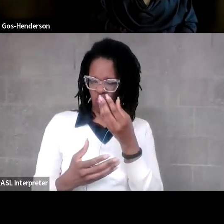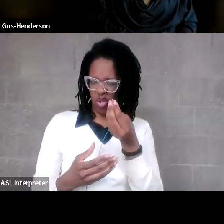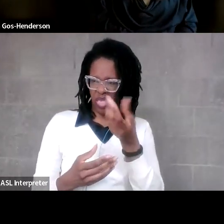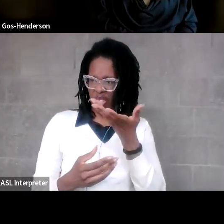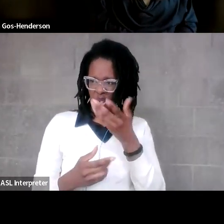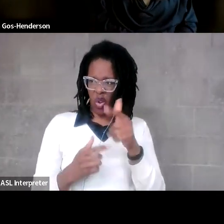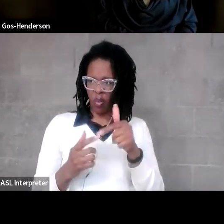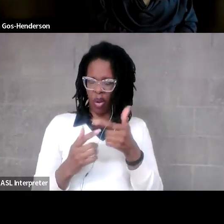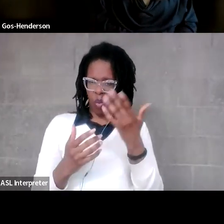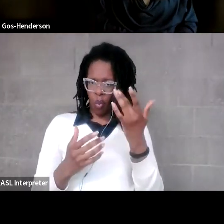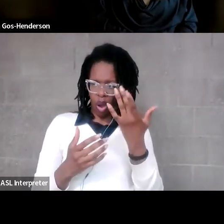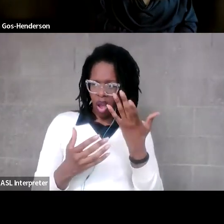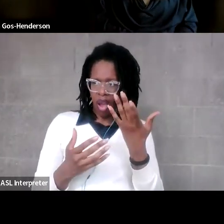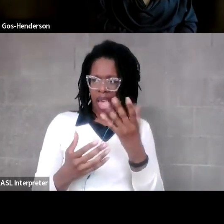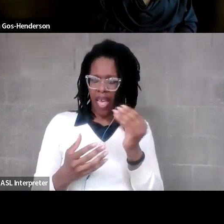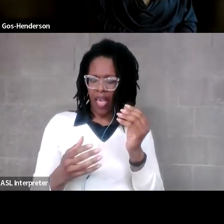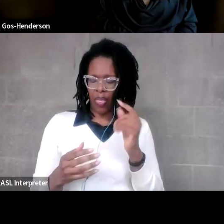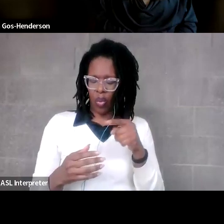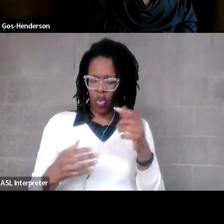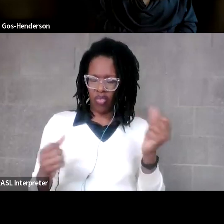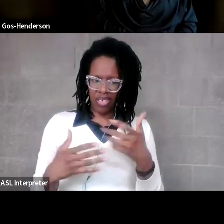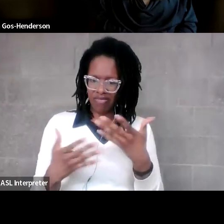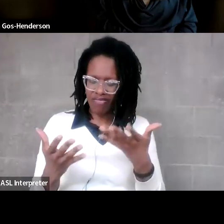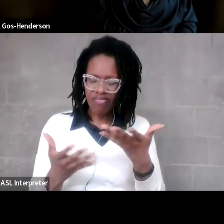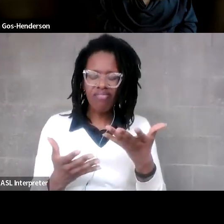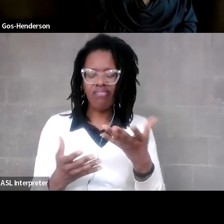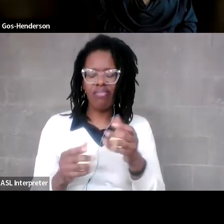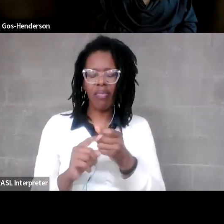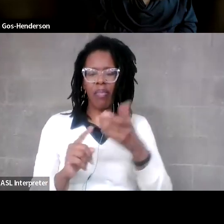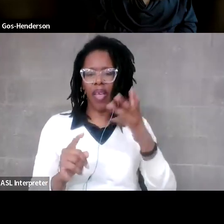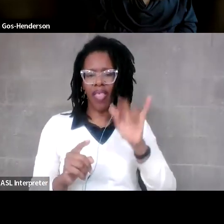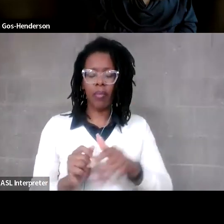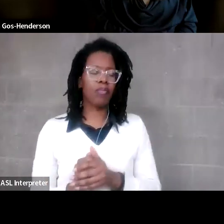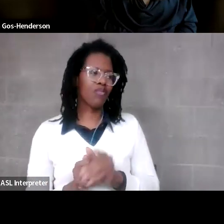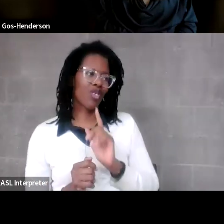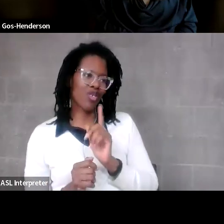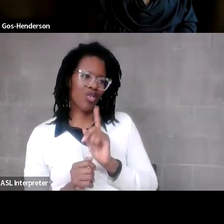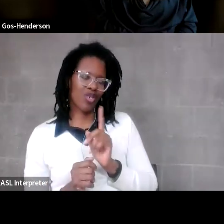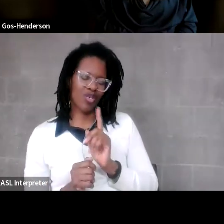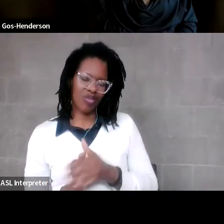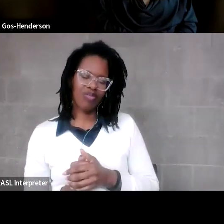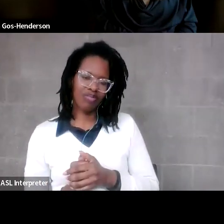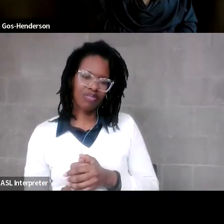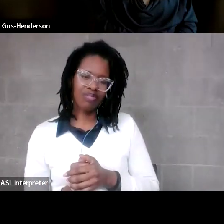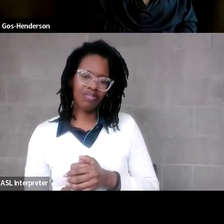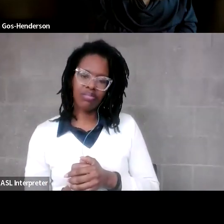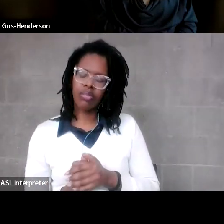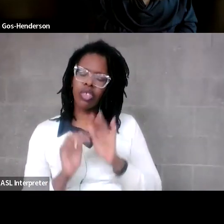que los gerentes de casos puedan tener al poner esa información? Sí, con gusto. Es una excelente pregunta sobre